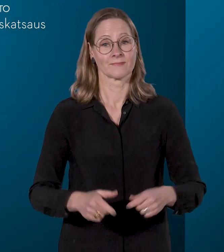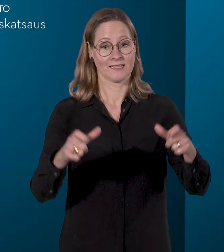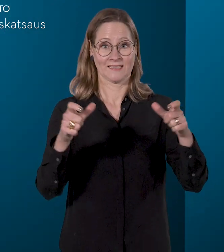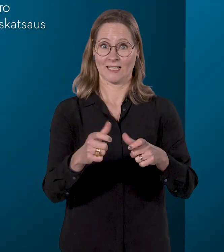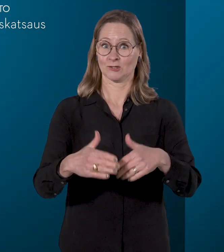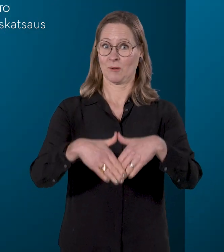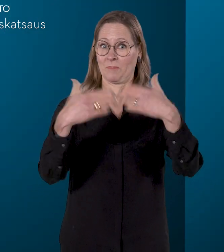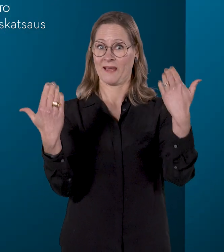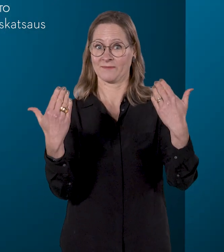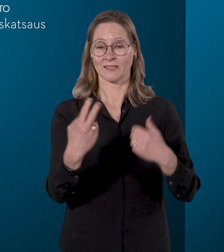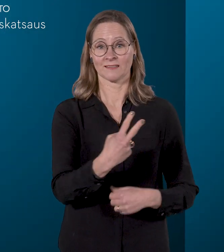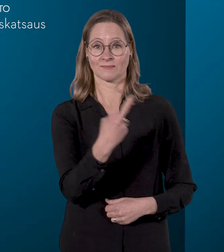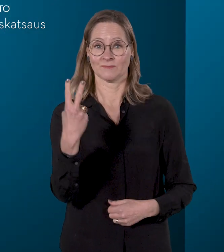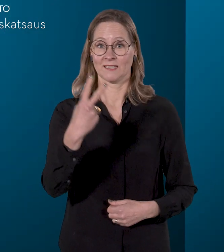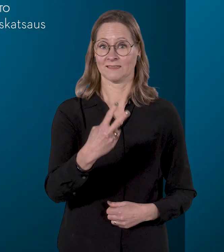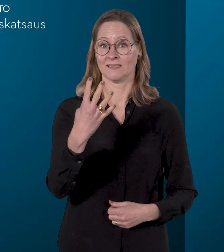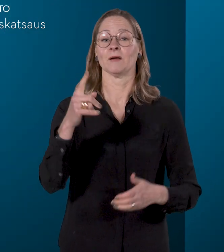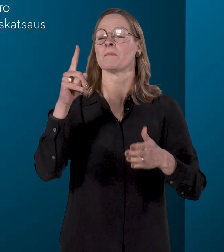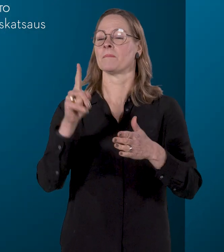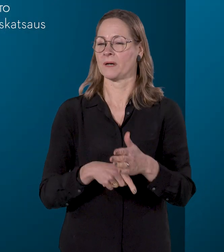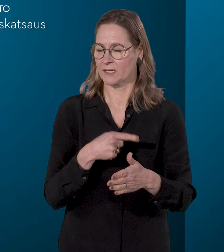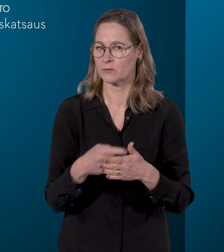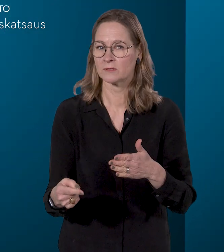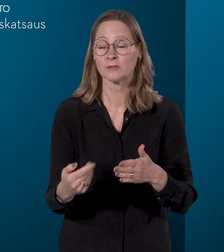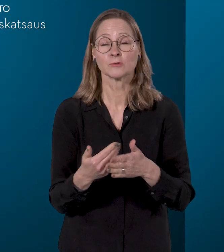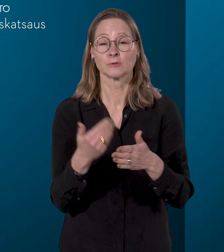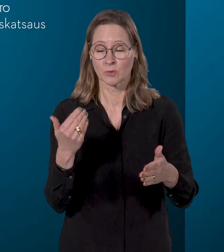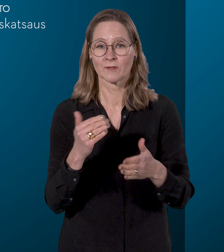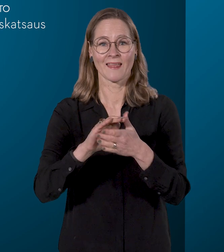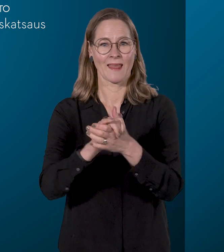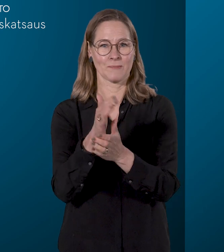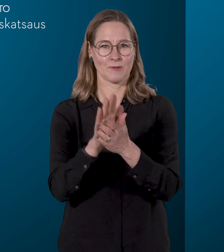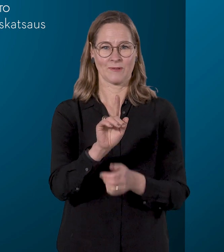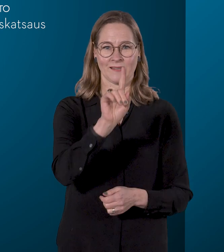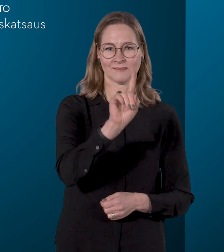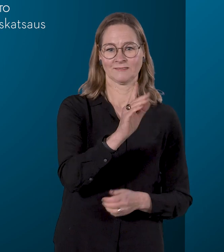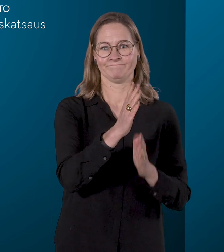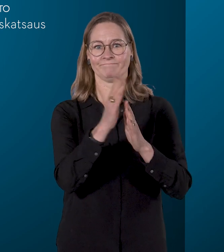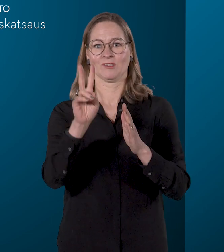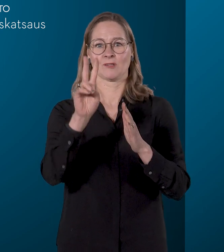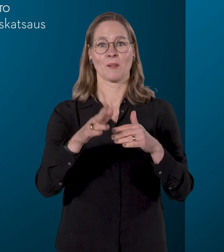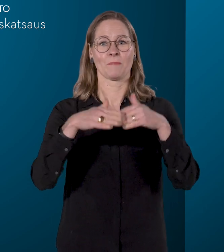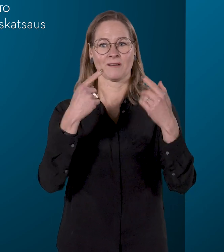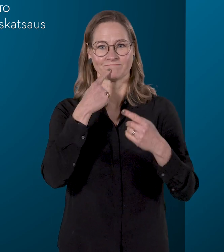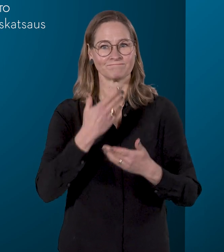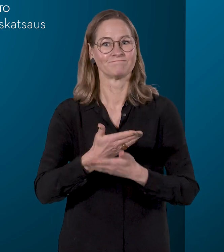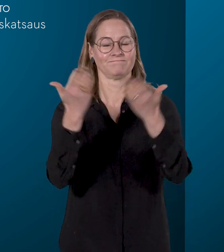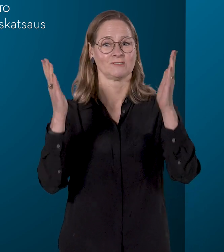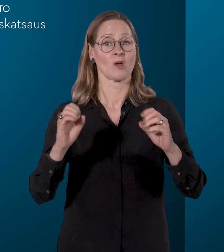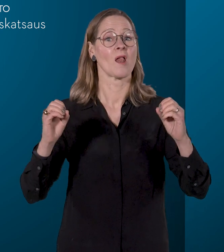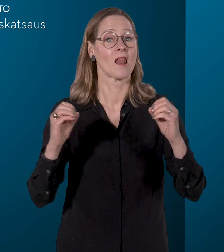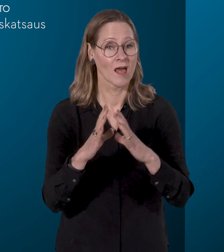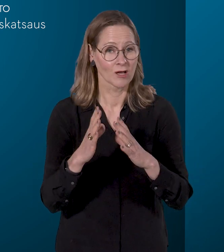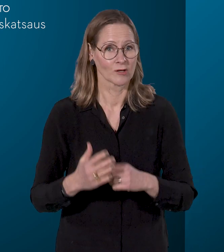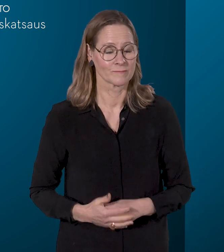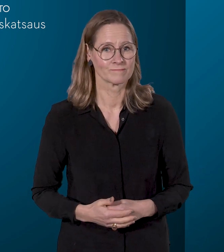Järjestöpäivät 2024 on peruttu johtuen ajankohdalle 1.─2.2. ilmoitetusta lakosta.